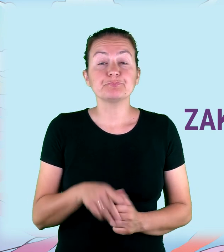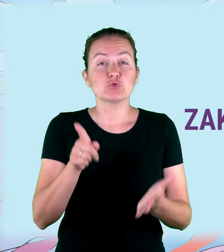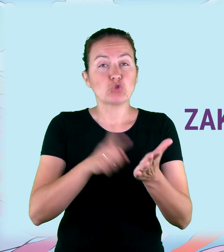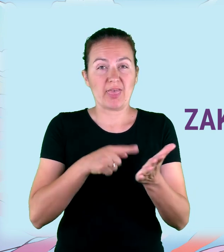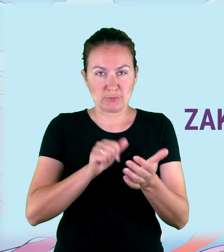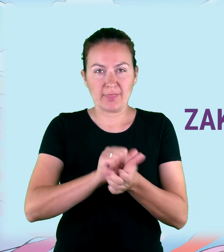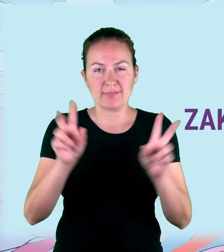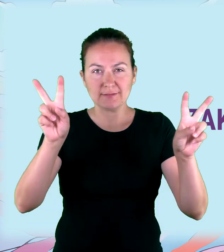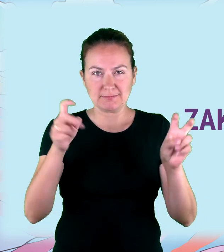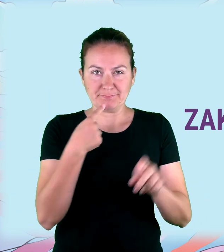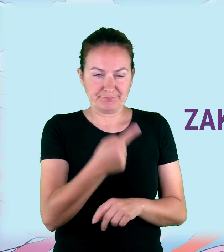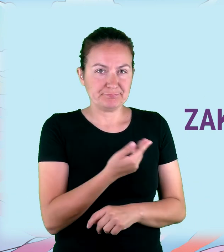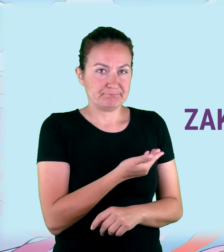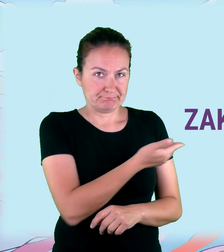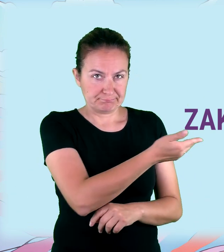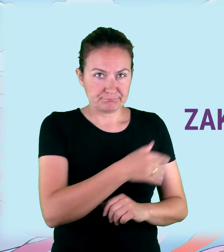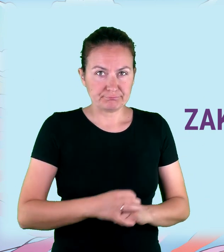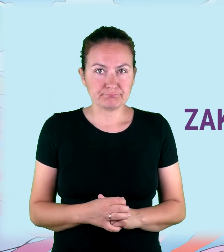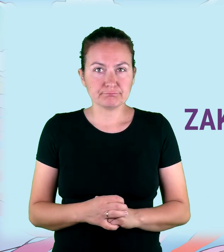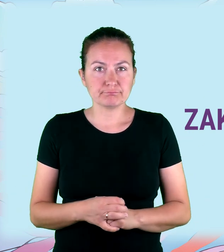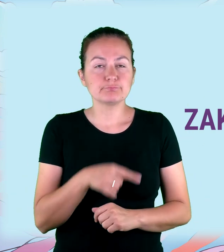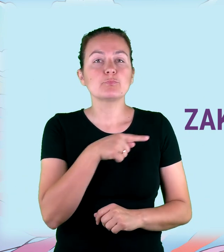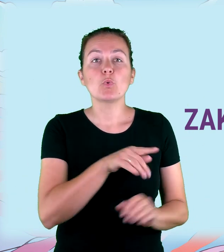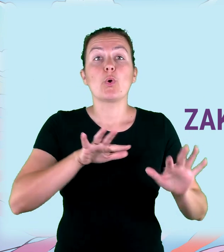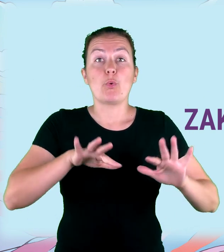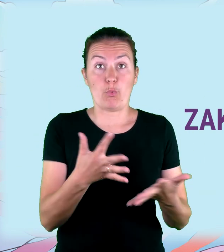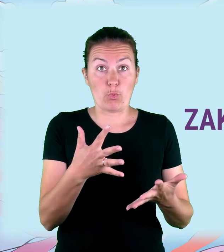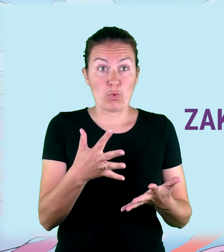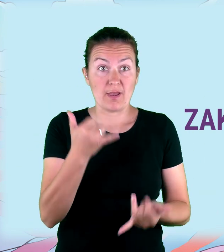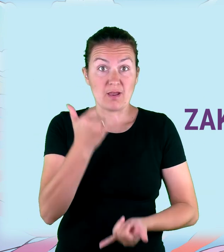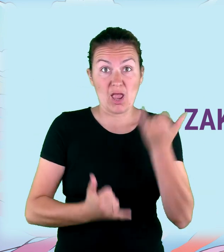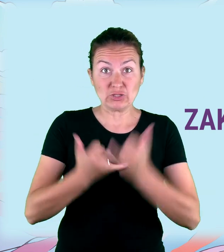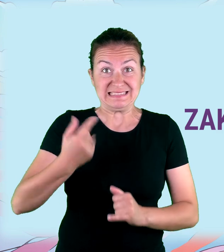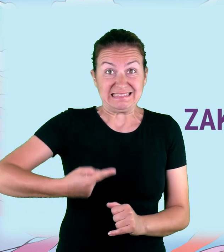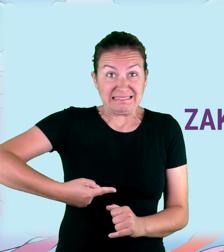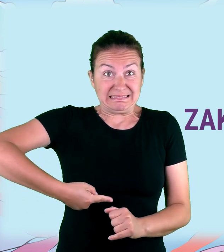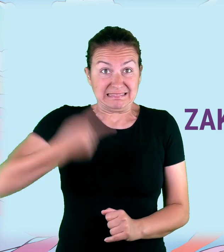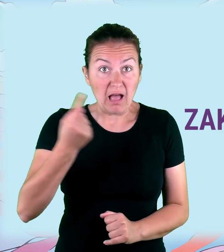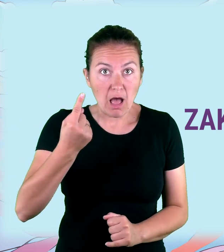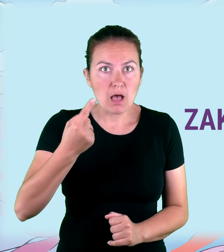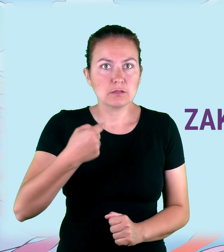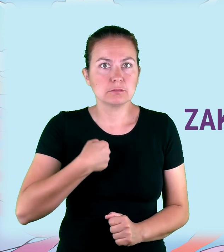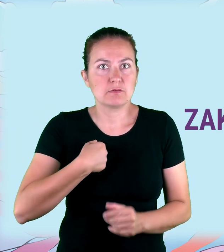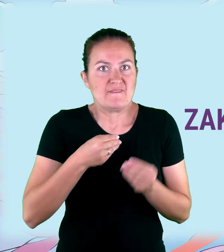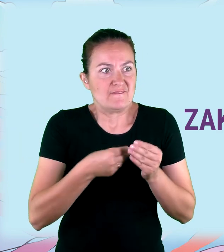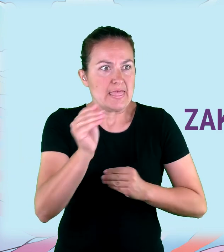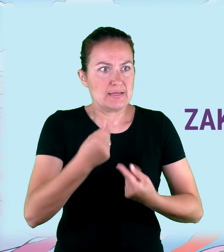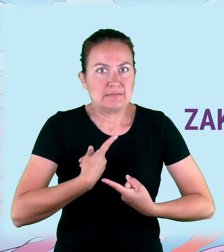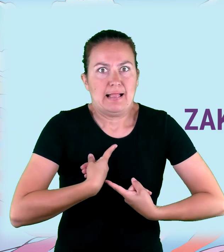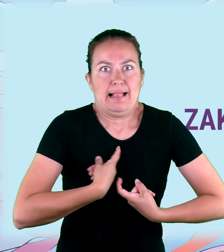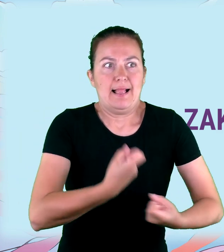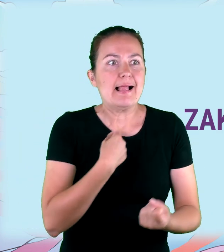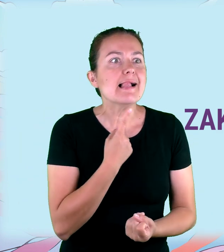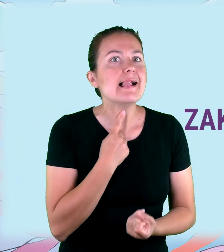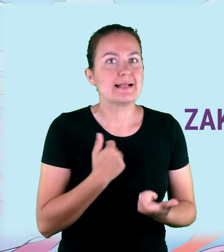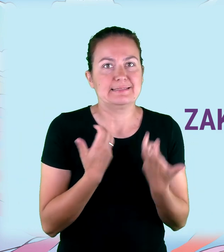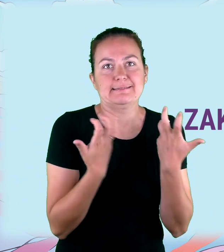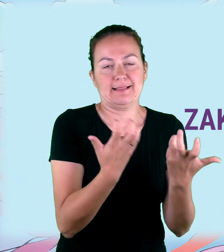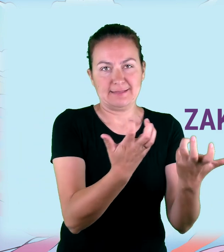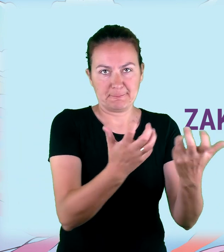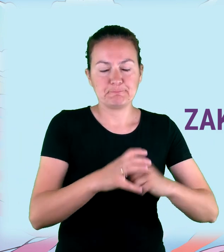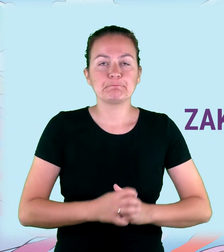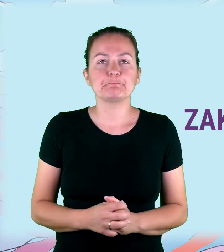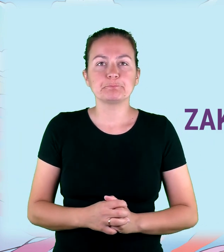Często mówimy: „zakazany owoc smakuje najlepiej” - czyli to, co jest zakazane bardzo nas interesuje.